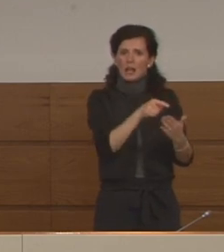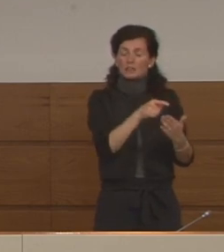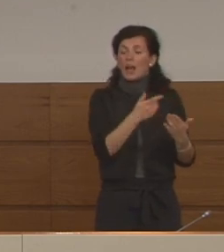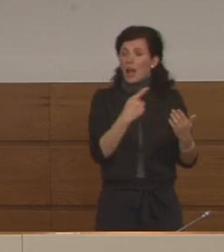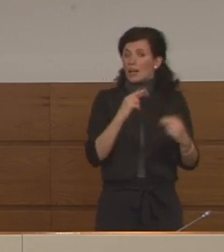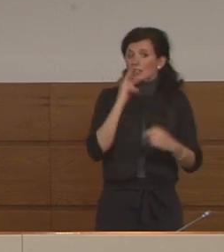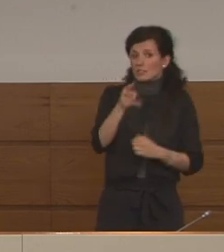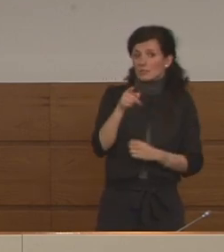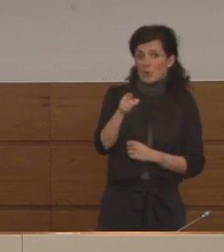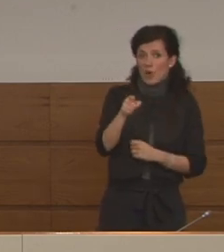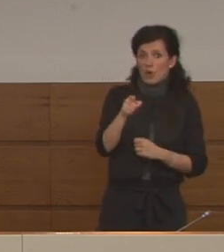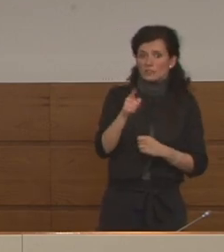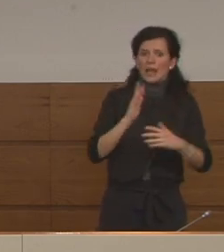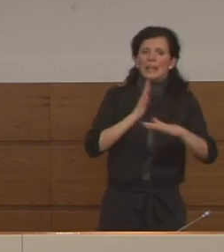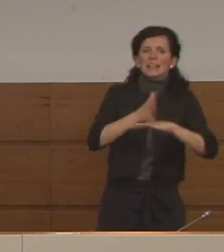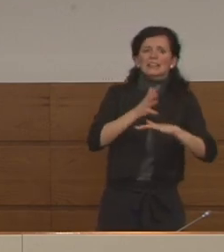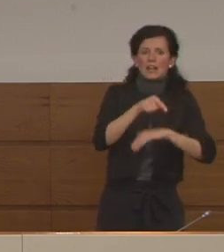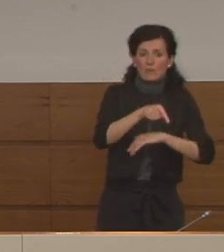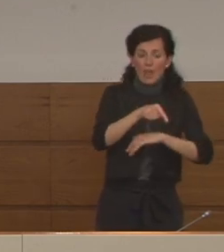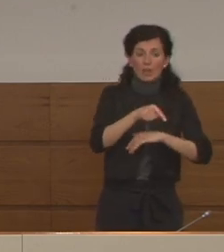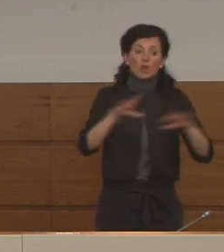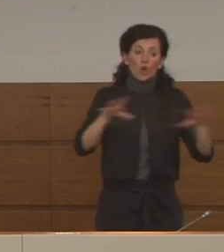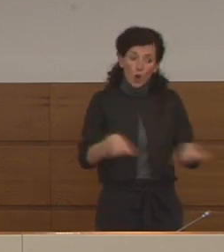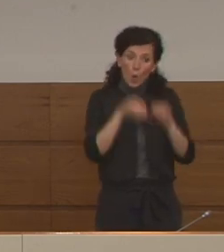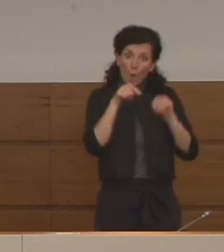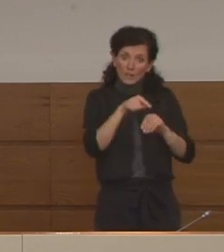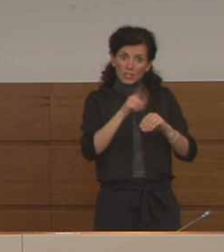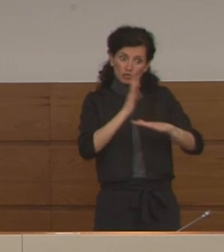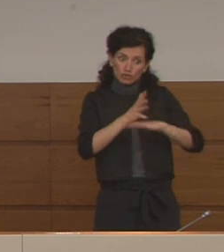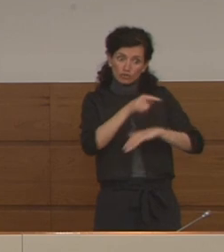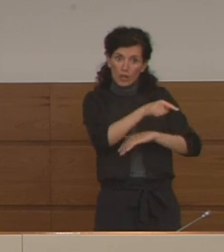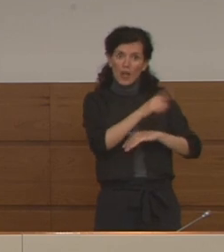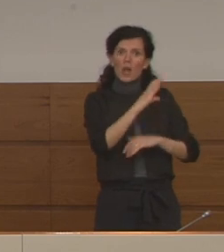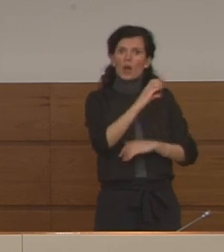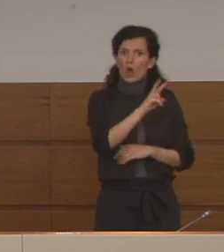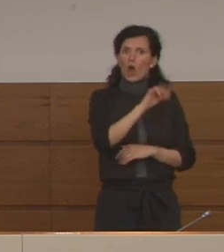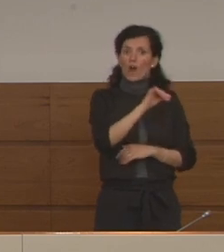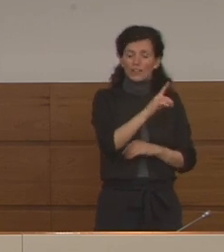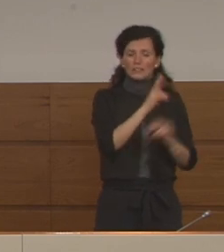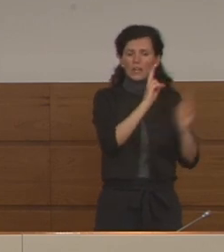ma incominciare in questo processo che sarà non facilissimo e non brevissimo per